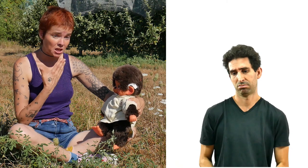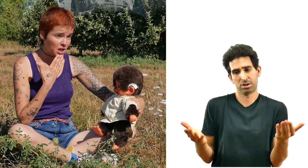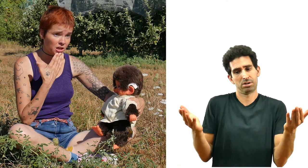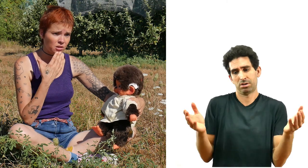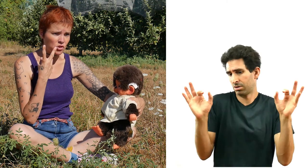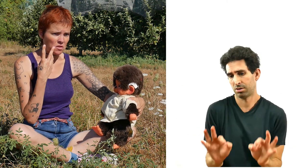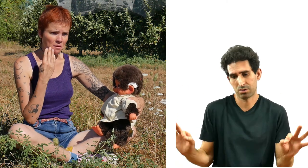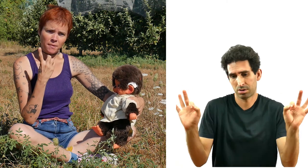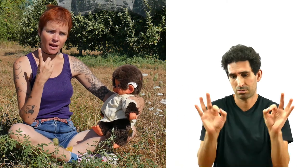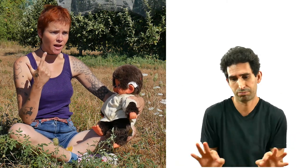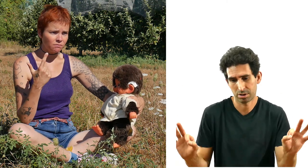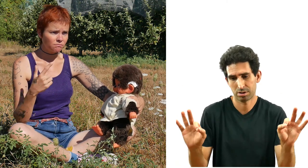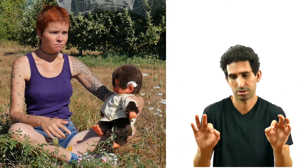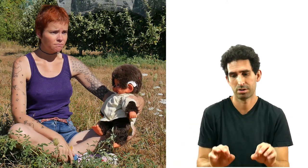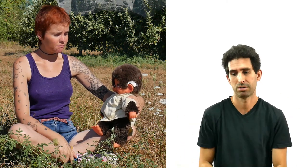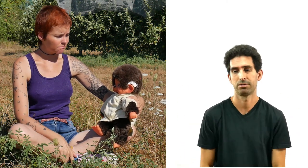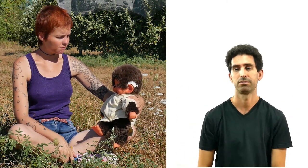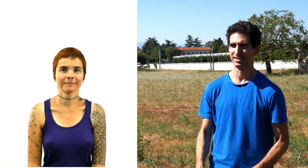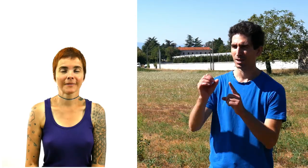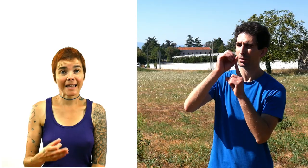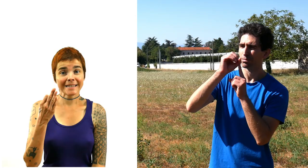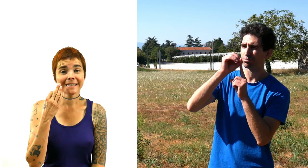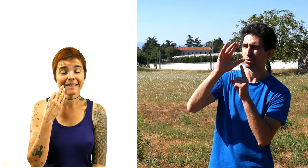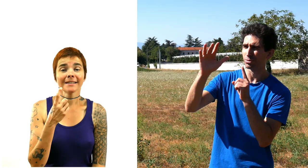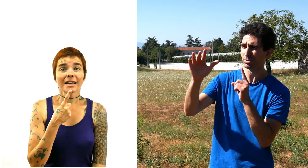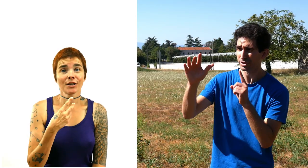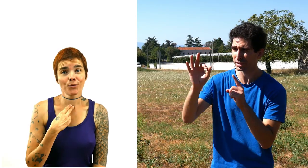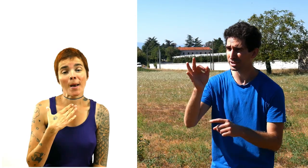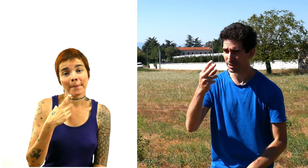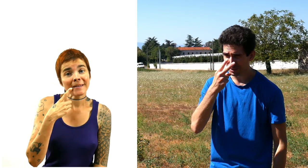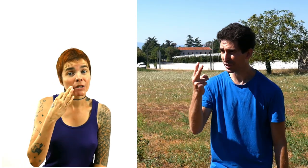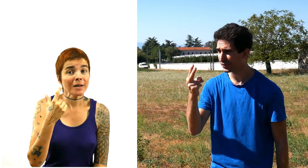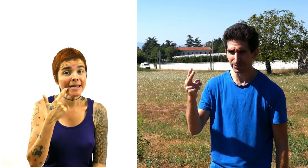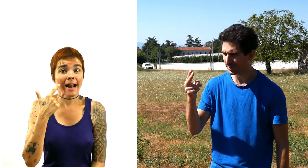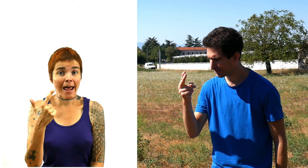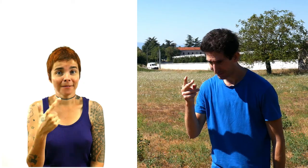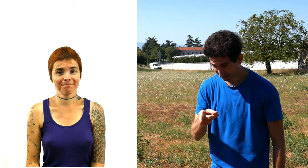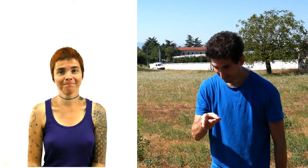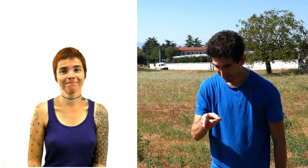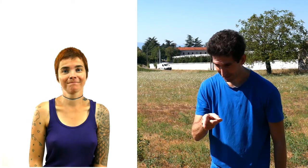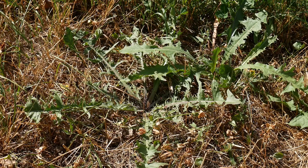Mais y’en a pas là. Si si, j’ai vu un pissenlit. Là !